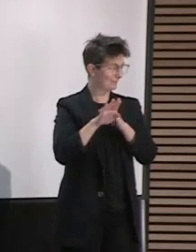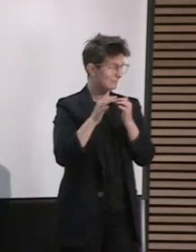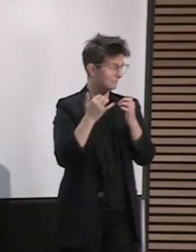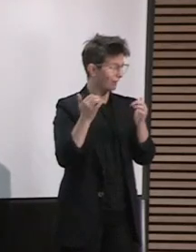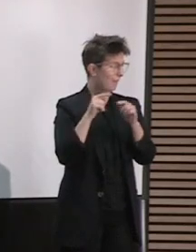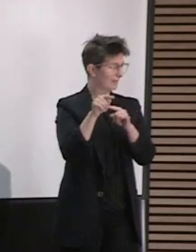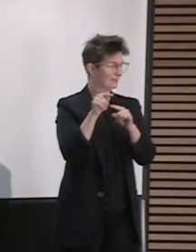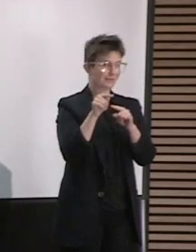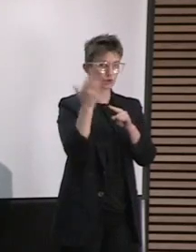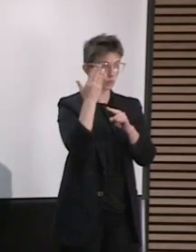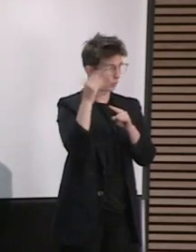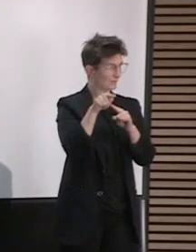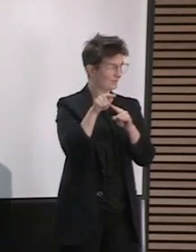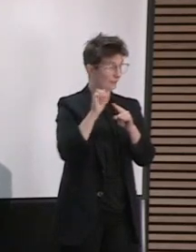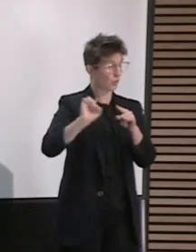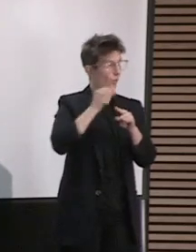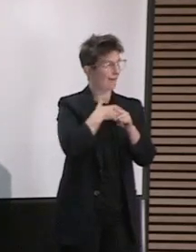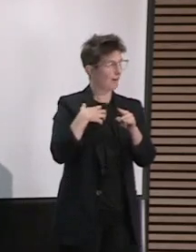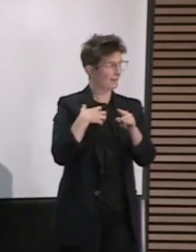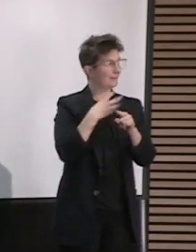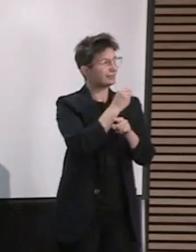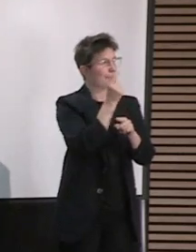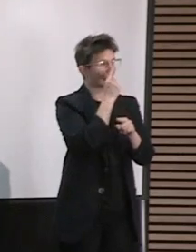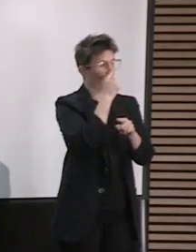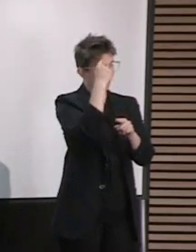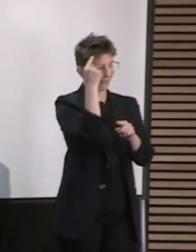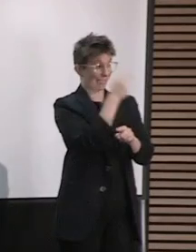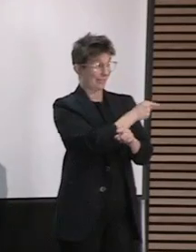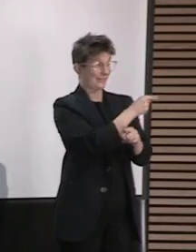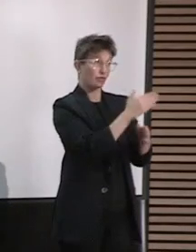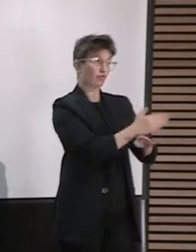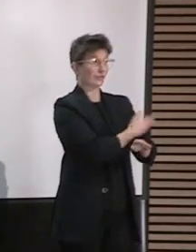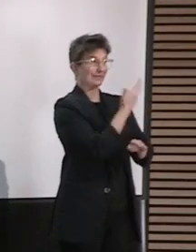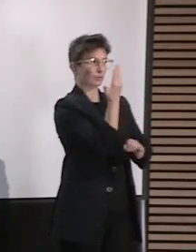I te$ 110 miriona kua whakapau ki te kura o Taranaki